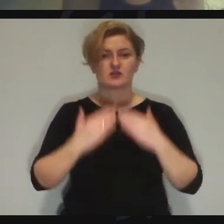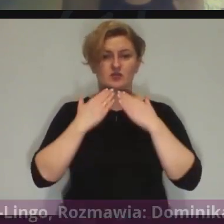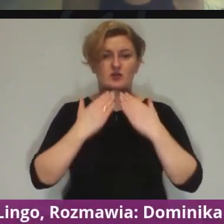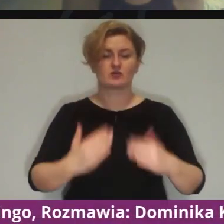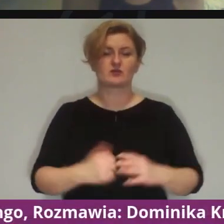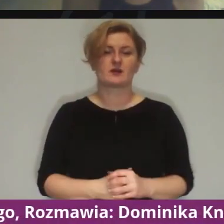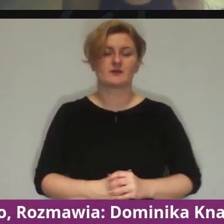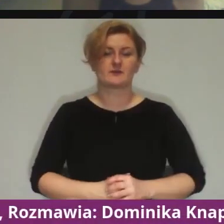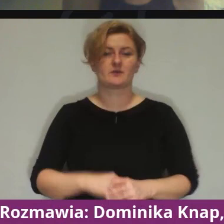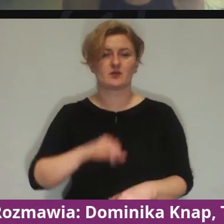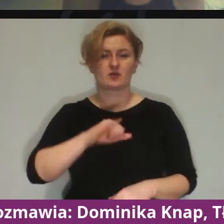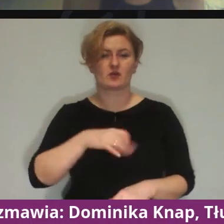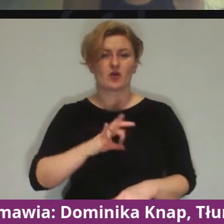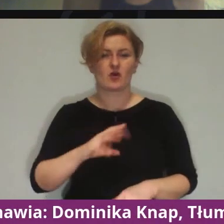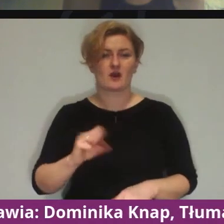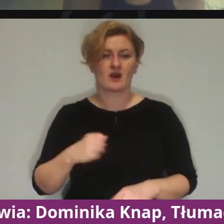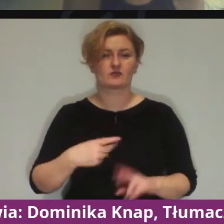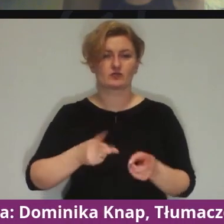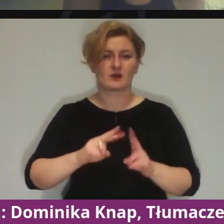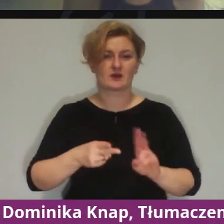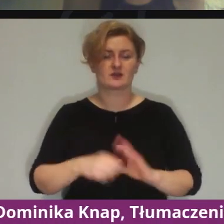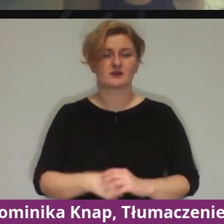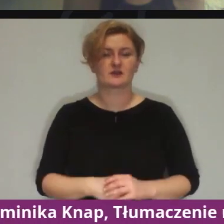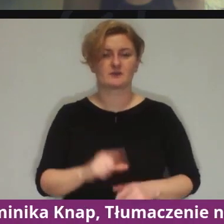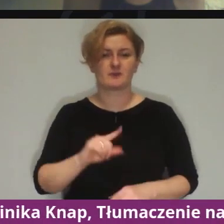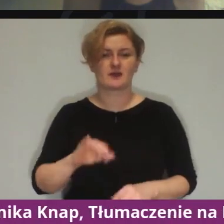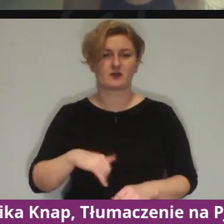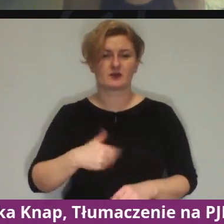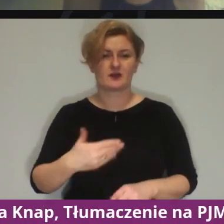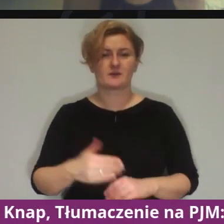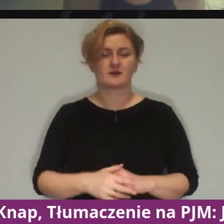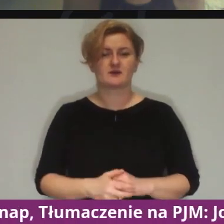Dziękuję Joli za tłumaczenie na polski język migowy.